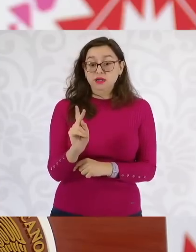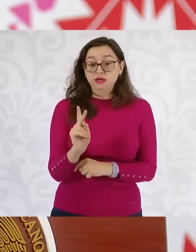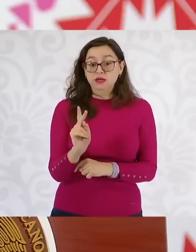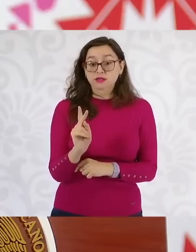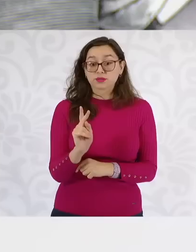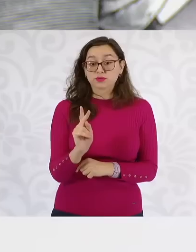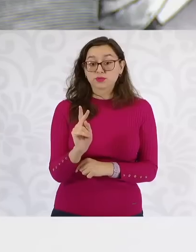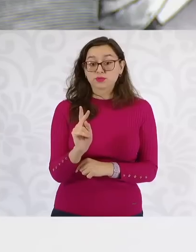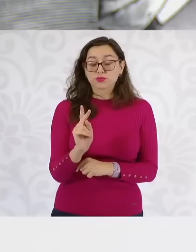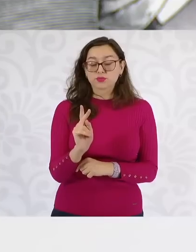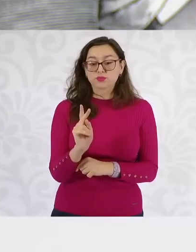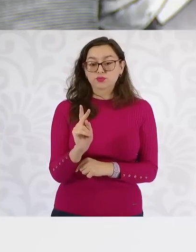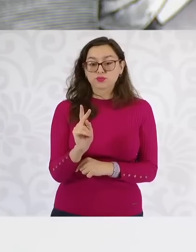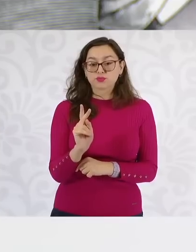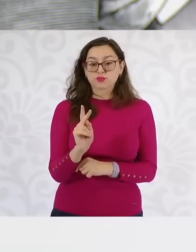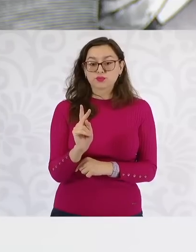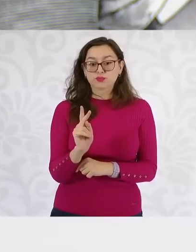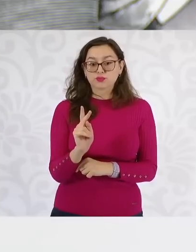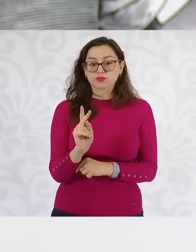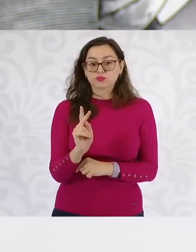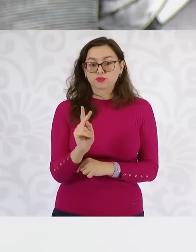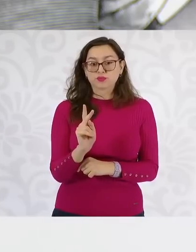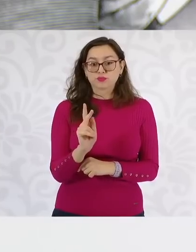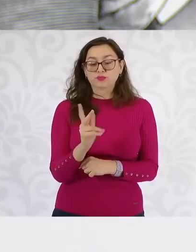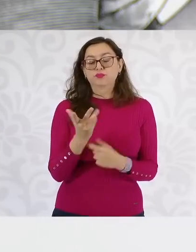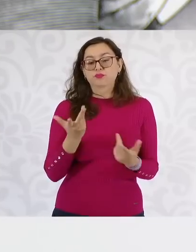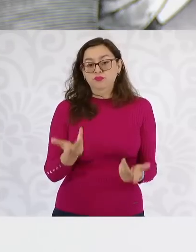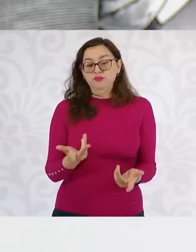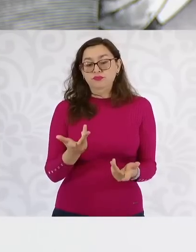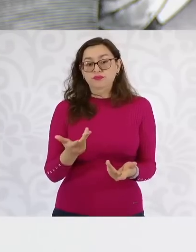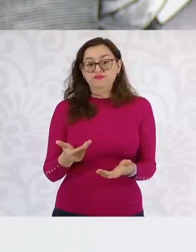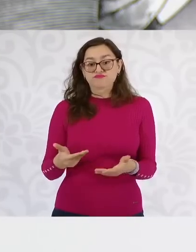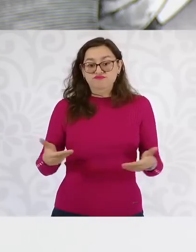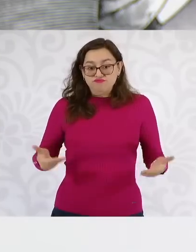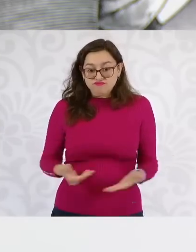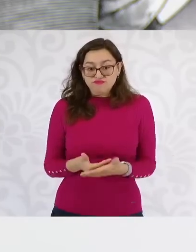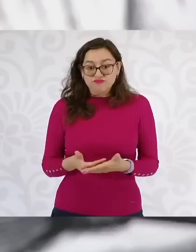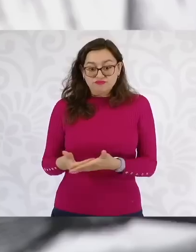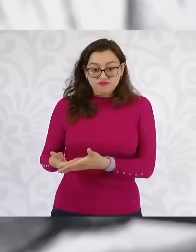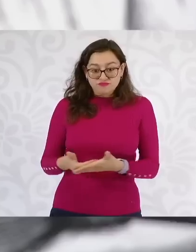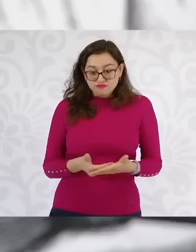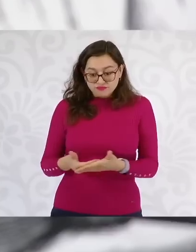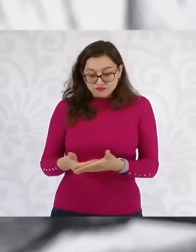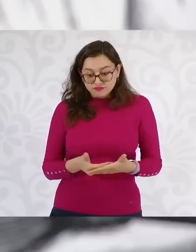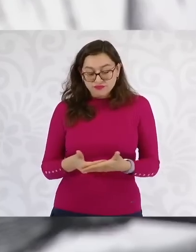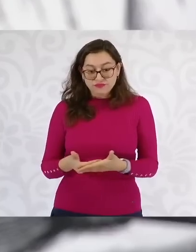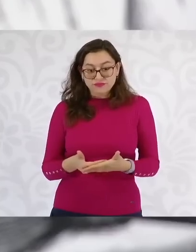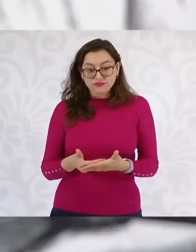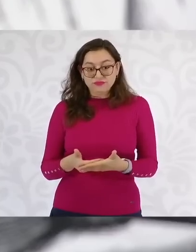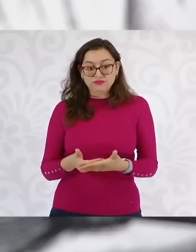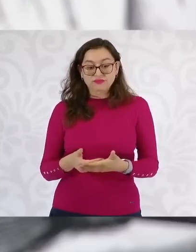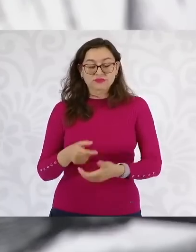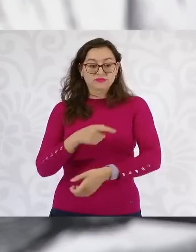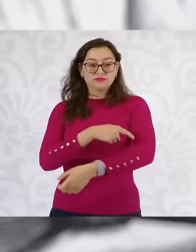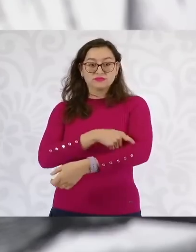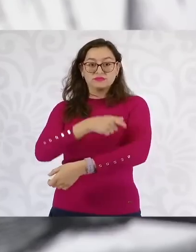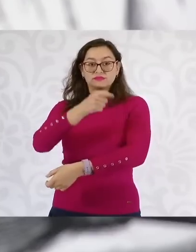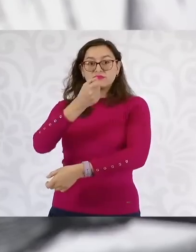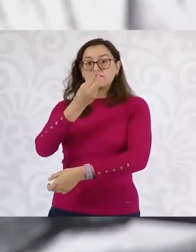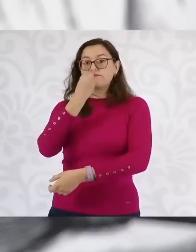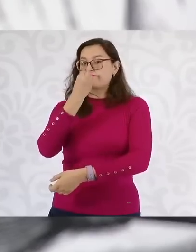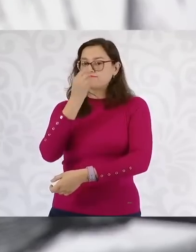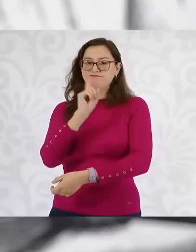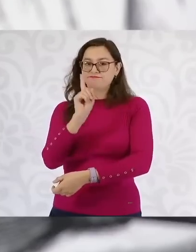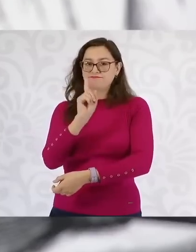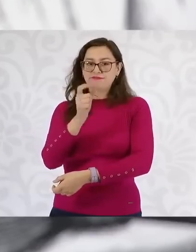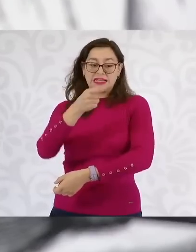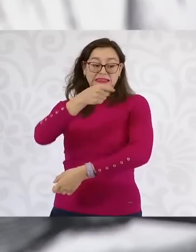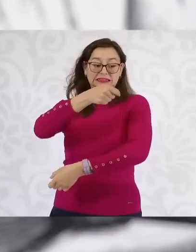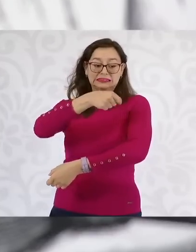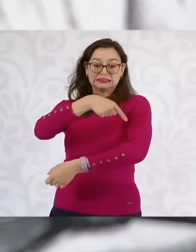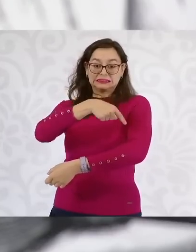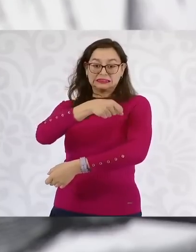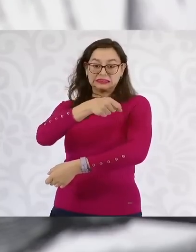son eh pequeñitos que recibieron alimentación vía intravenosa esta este alimento intravenoso